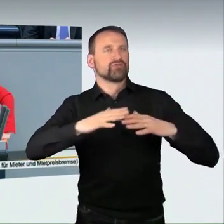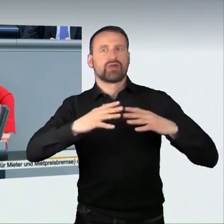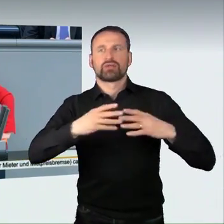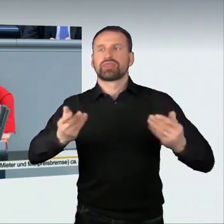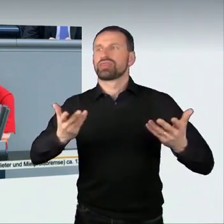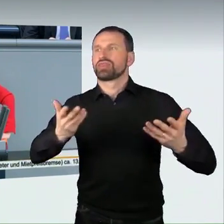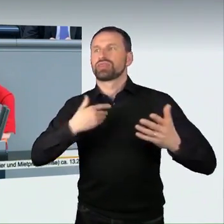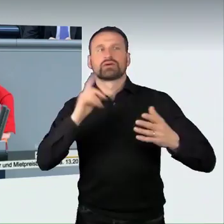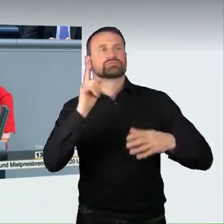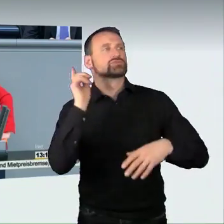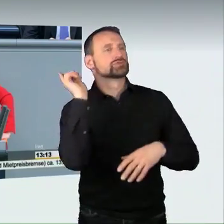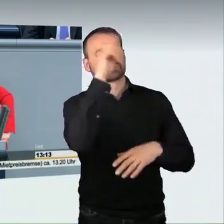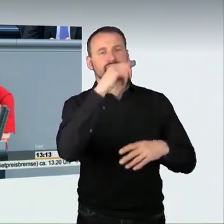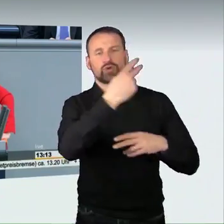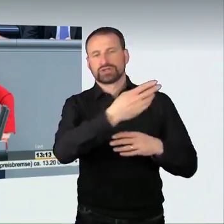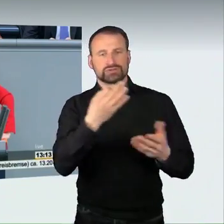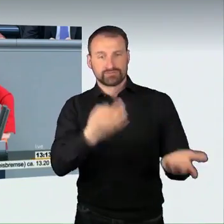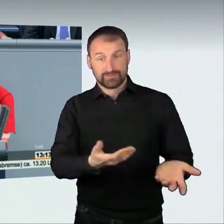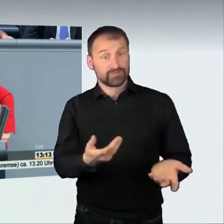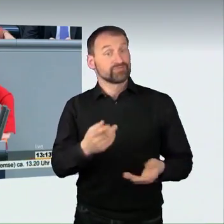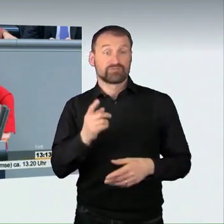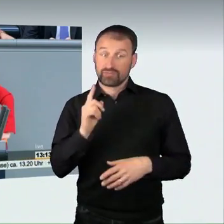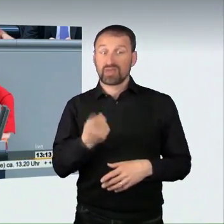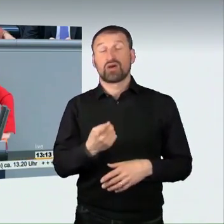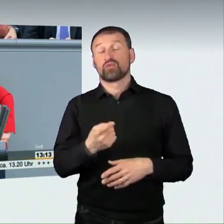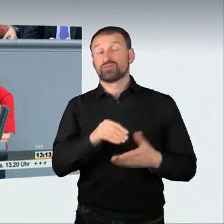wegen Zahlungsverzugs. Wir wollen eine Schonfristregel.